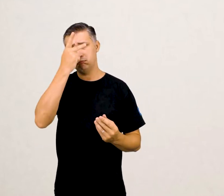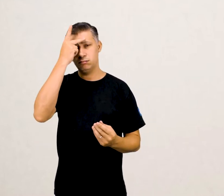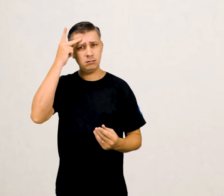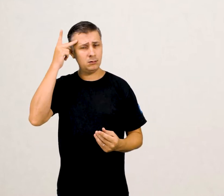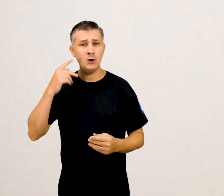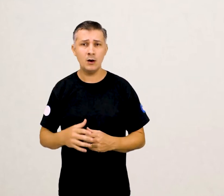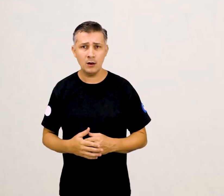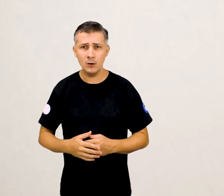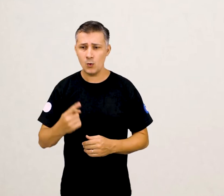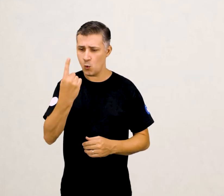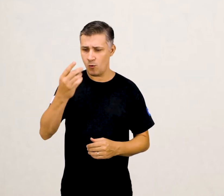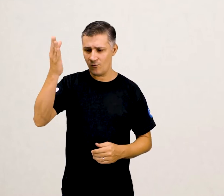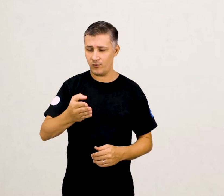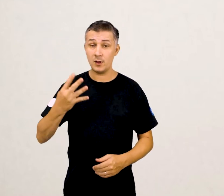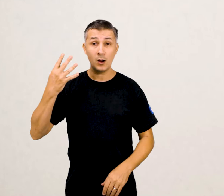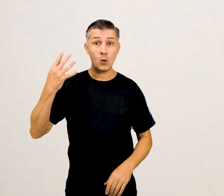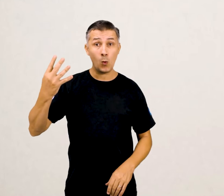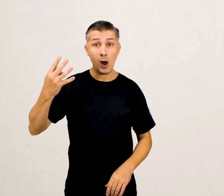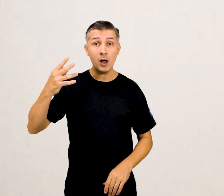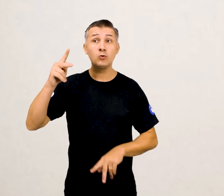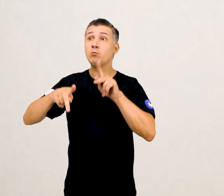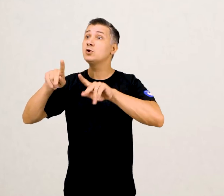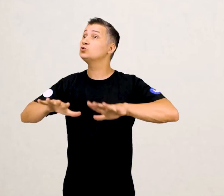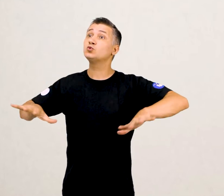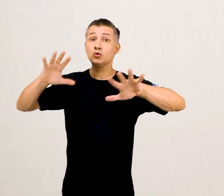Isso representa um quarto da população mundial.